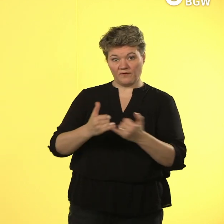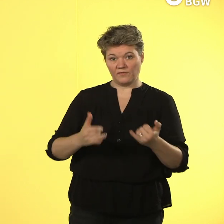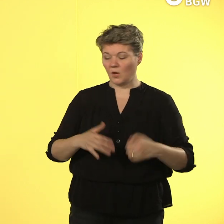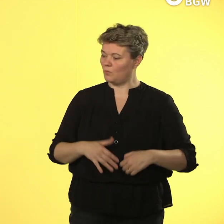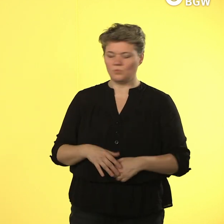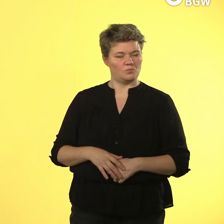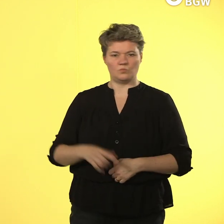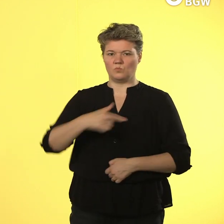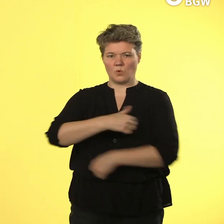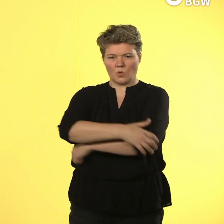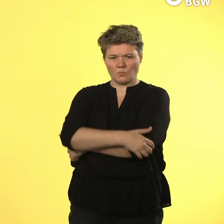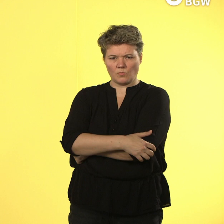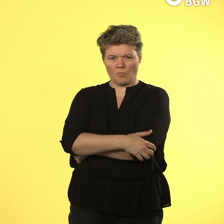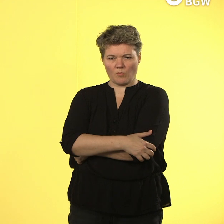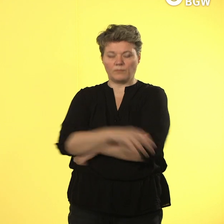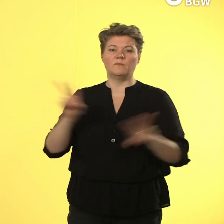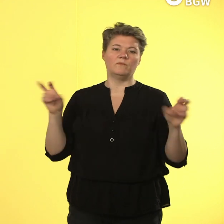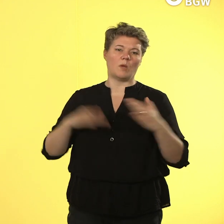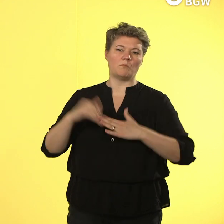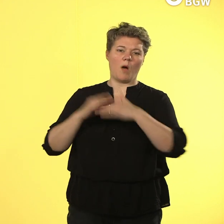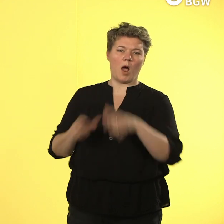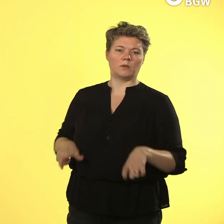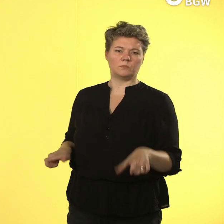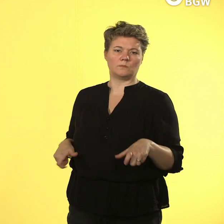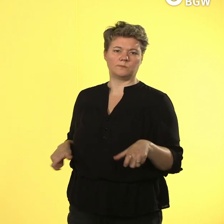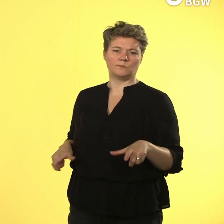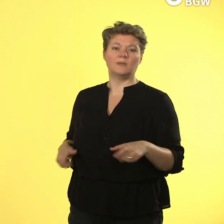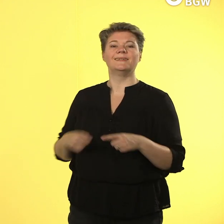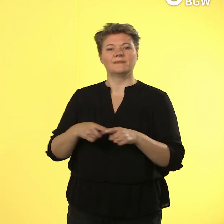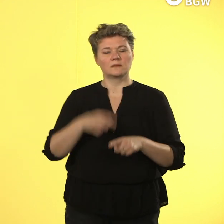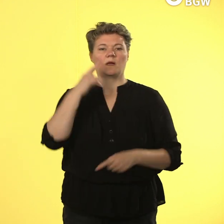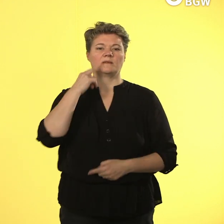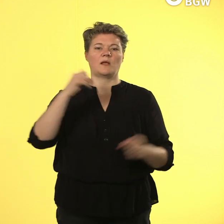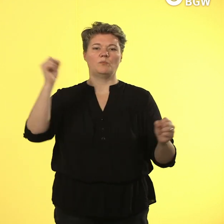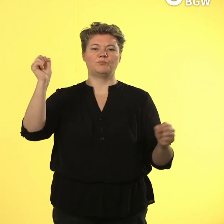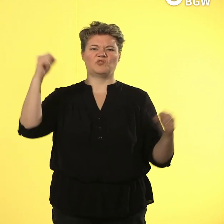Das ist der Bestätigungsirrtum. Und wenn es so weit ist, passiert das mit dem anderen Lager auch.